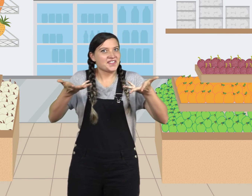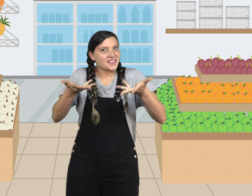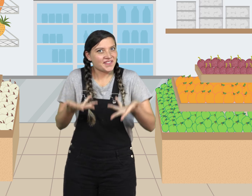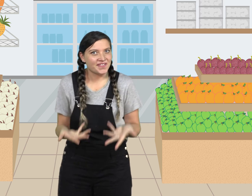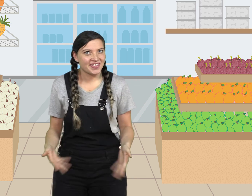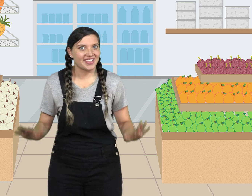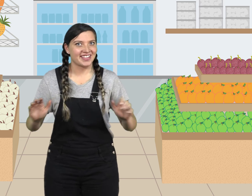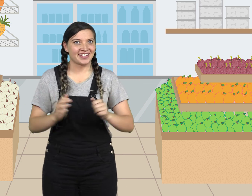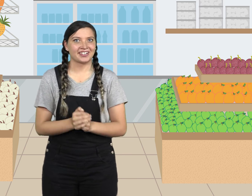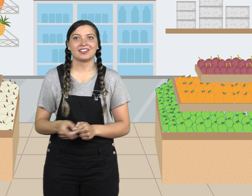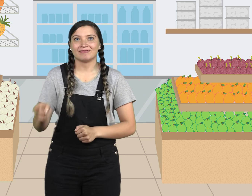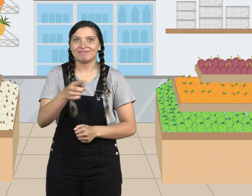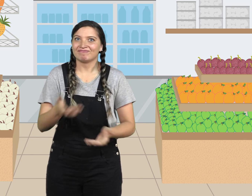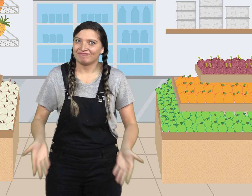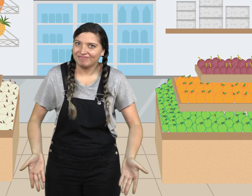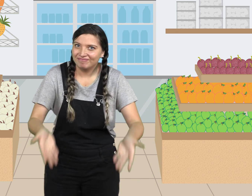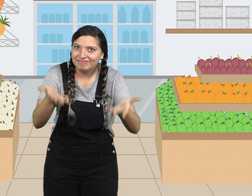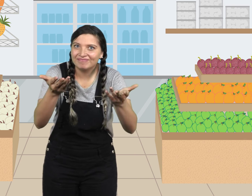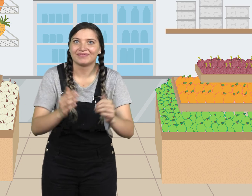Con esto damos por terminado el tema por hoy.